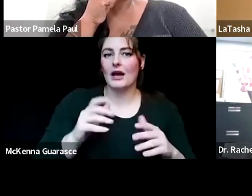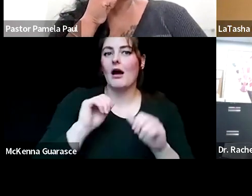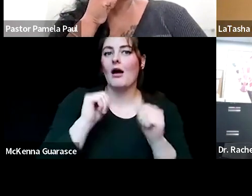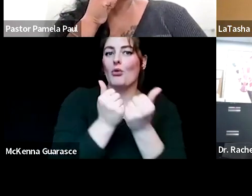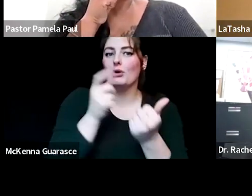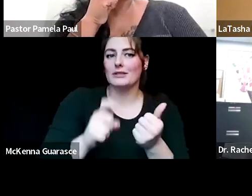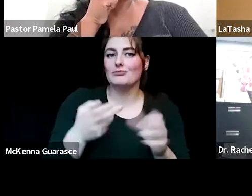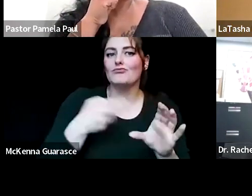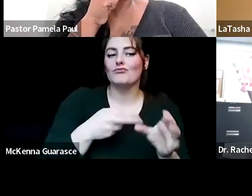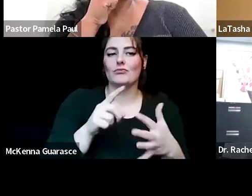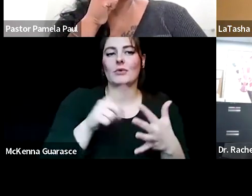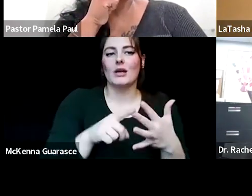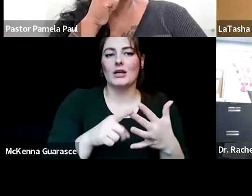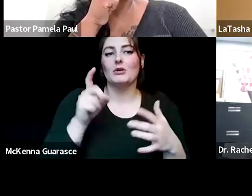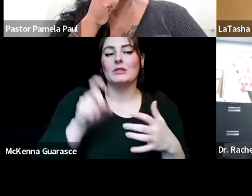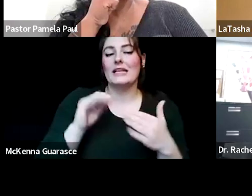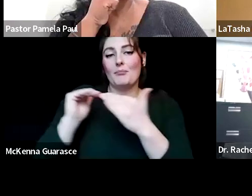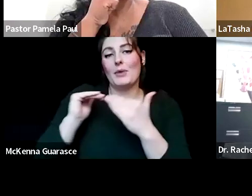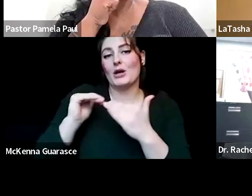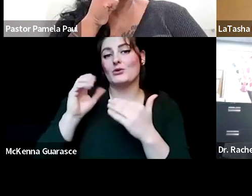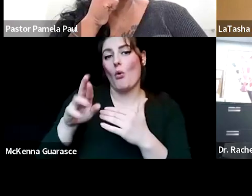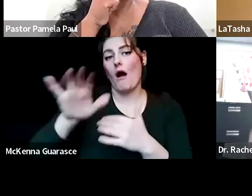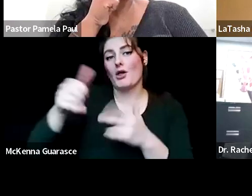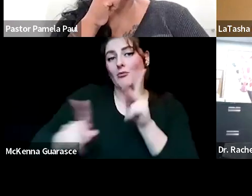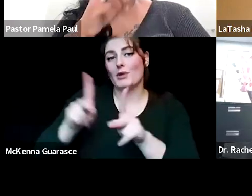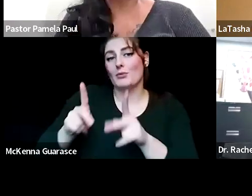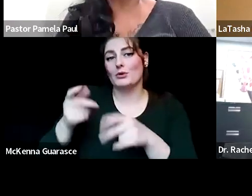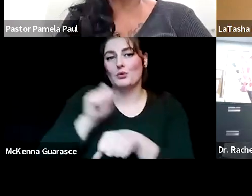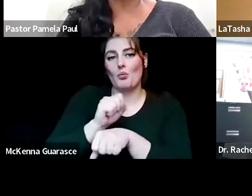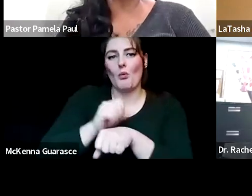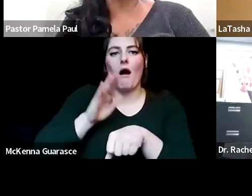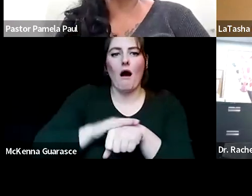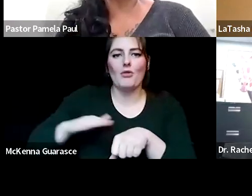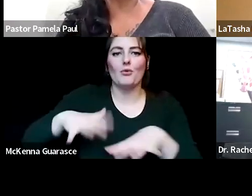pares o voluntarios que hagan el trabajo de campo. Y necesitan poder conectar a las personas